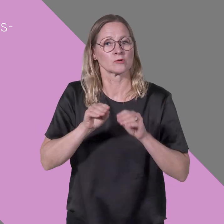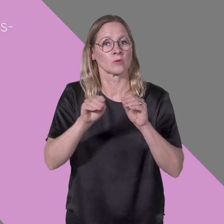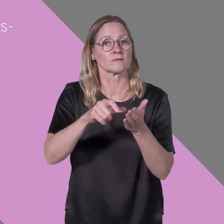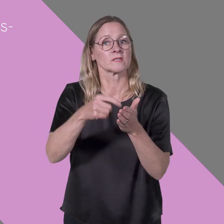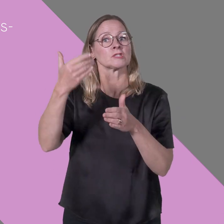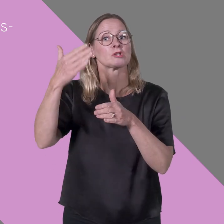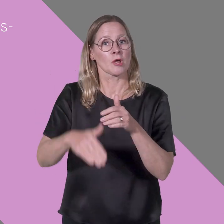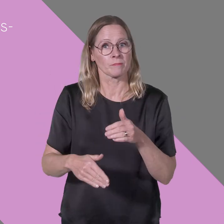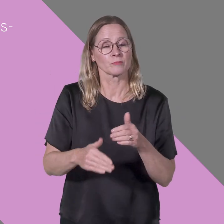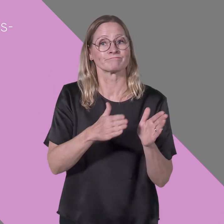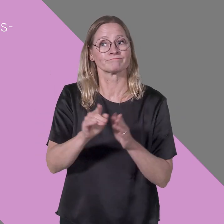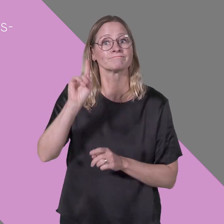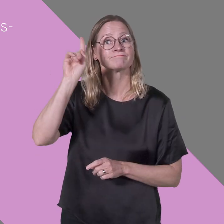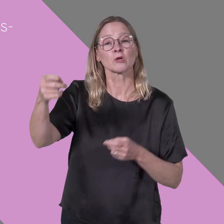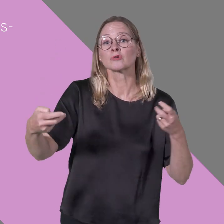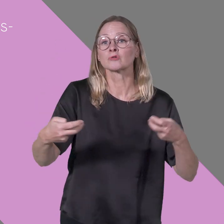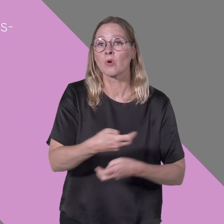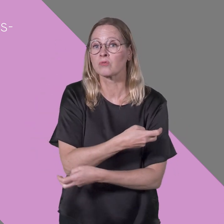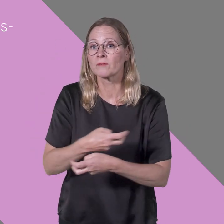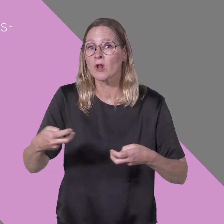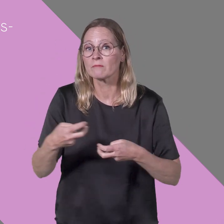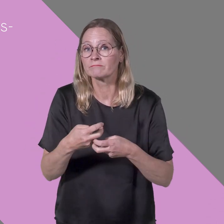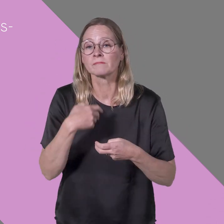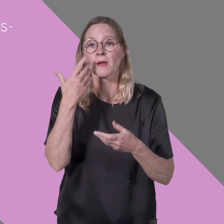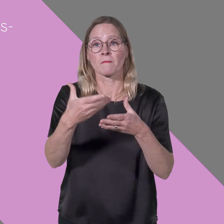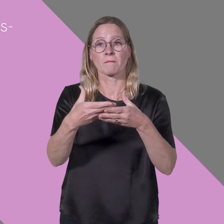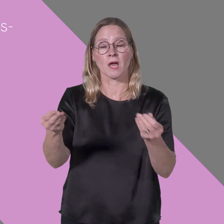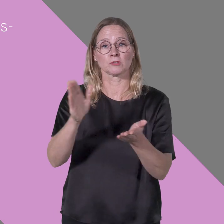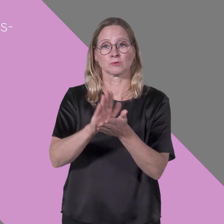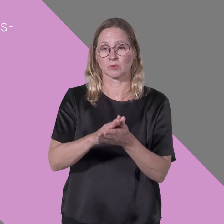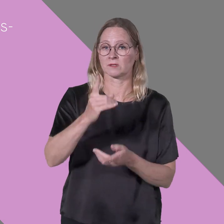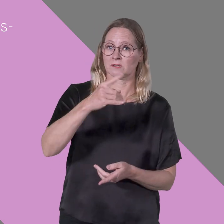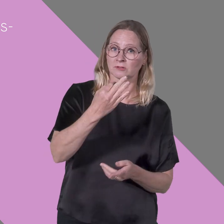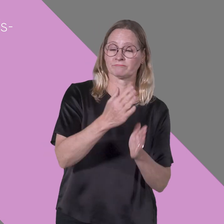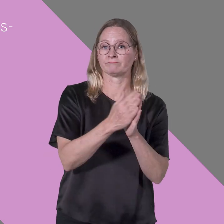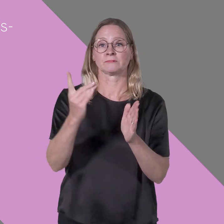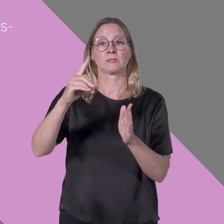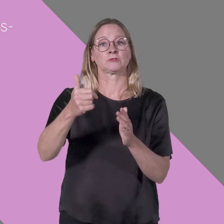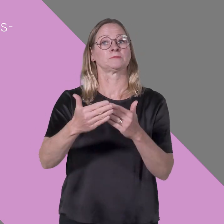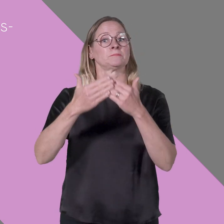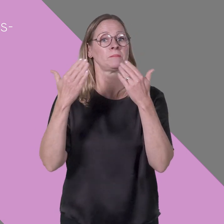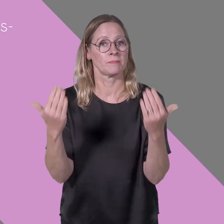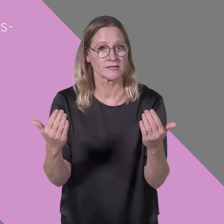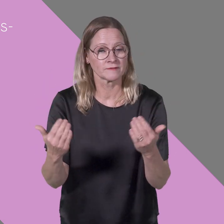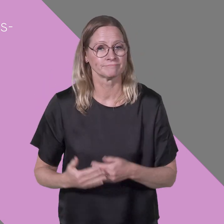apuohjaajiksi haluaville nuorille Kouvolassa 18.-19.3.2023.